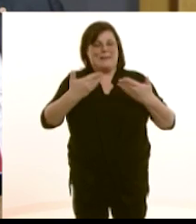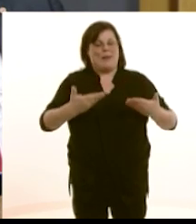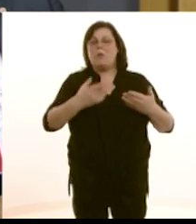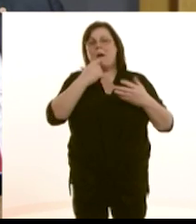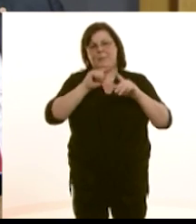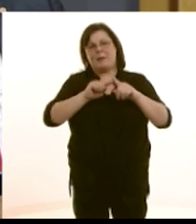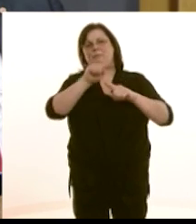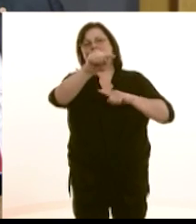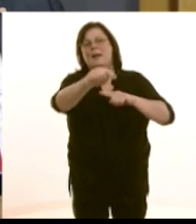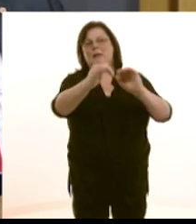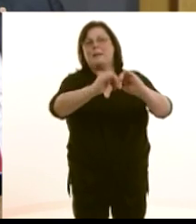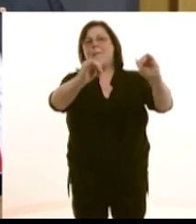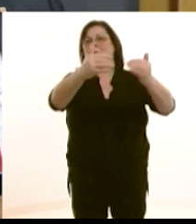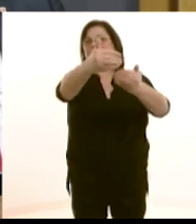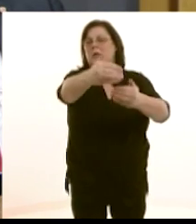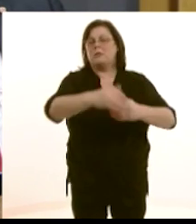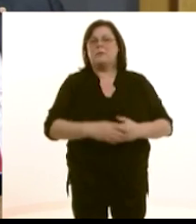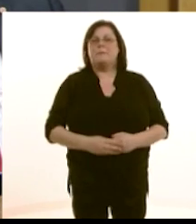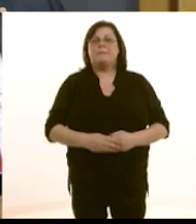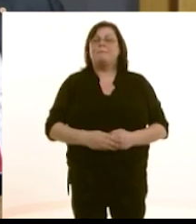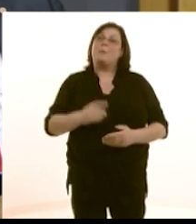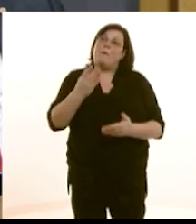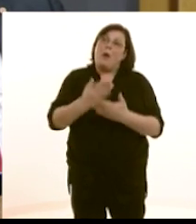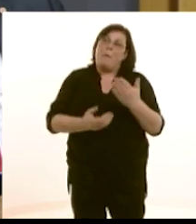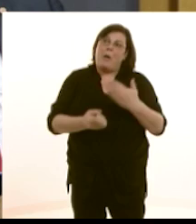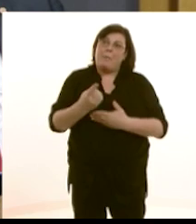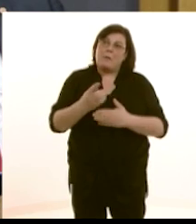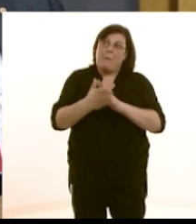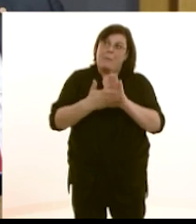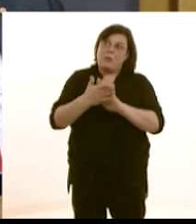erbyn hynny, yn y Goruchaf Lys? Carwyn Jones: Wrth gwrs. Os ydych am ofyn